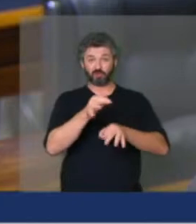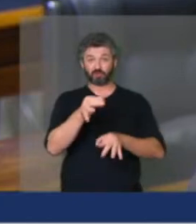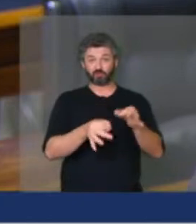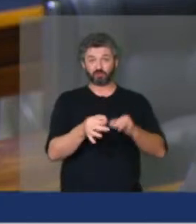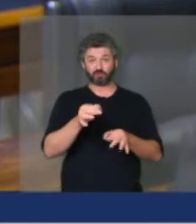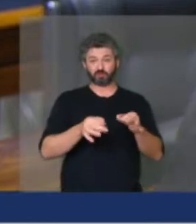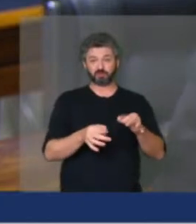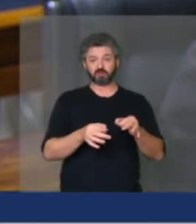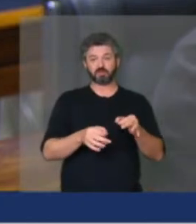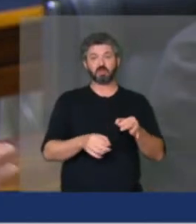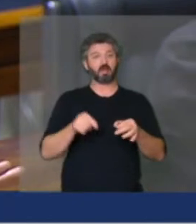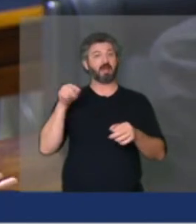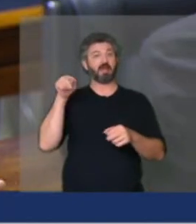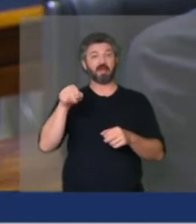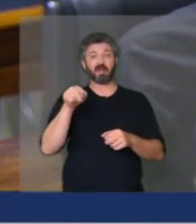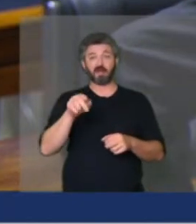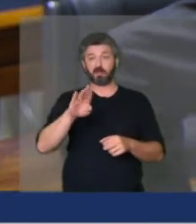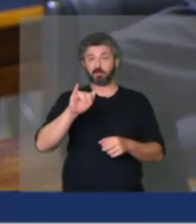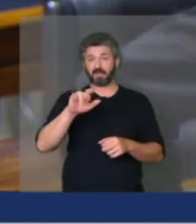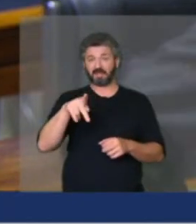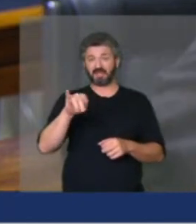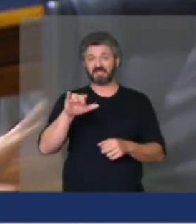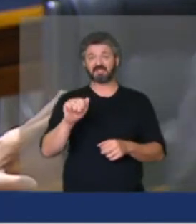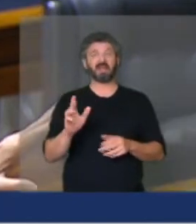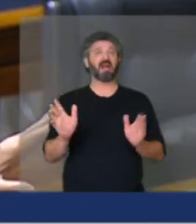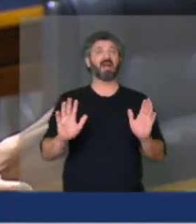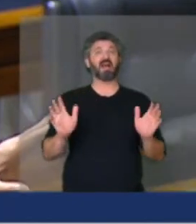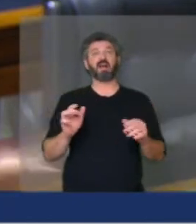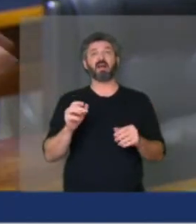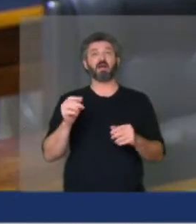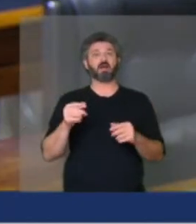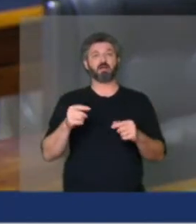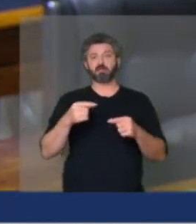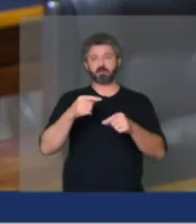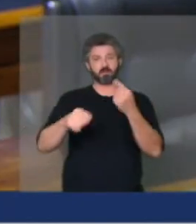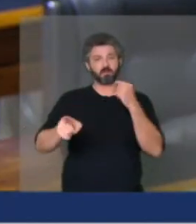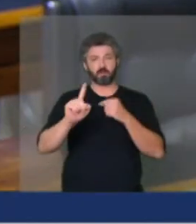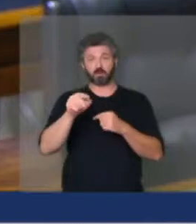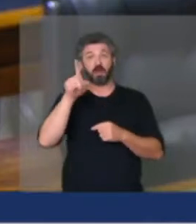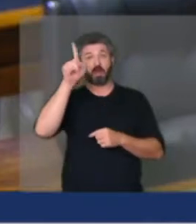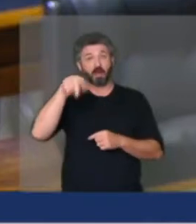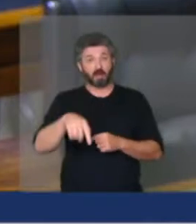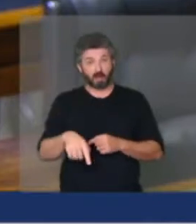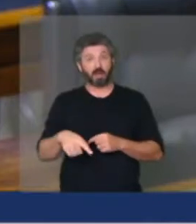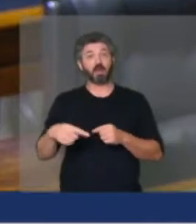É ... NÃO É ESTRANHA, É UMA MATÉRIA PERTINENTE PORQUE ELA TEM RESPONSABILIDADE. SOBRE A ORGANIZAÇÃO DA ADMINISTRAÇÃO PÚBLICA, SOBRE MATÉRIA CONSTITUCIONAL